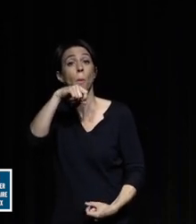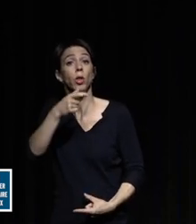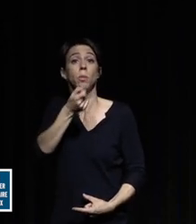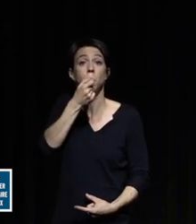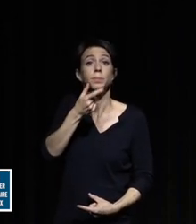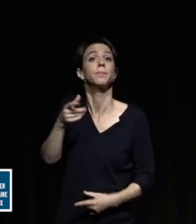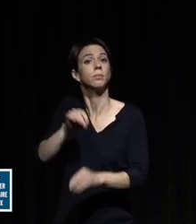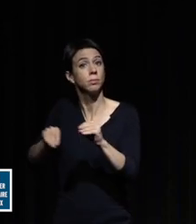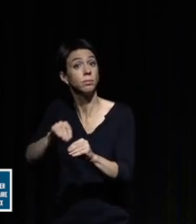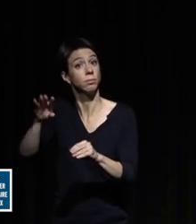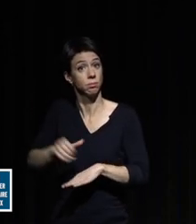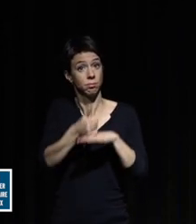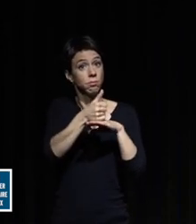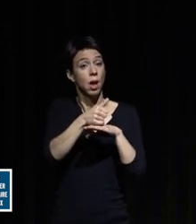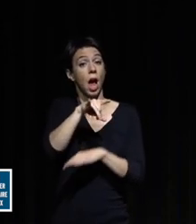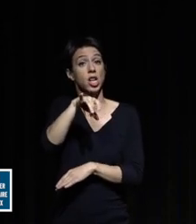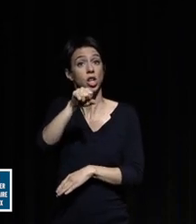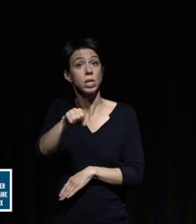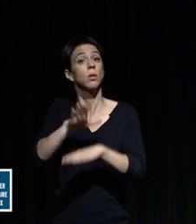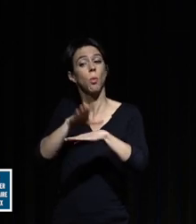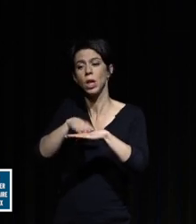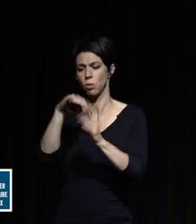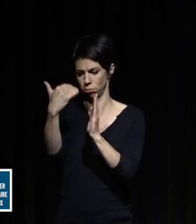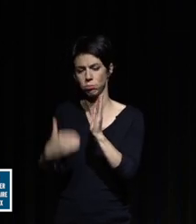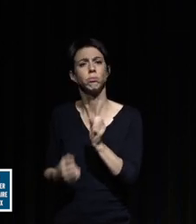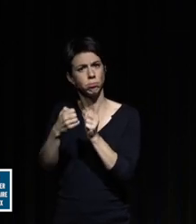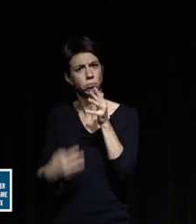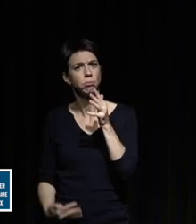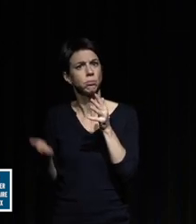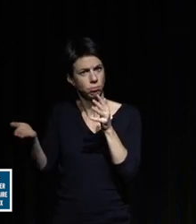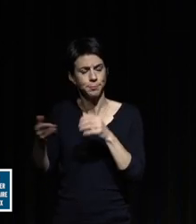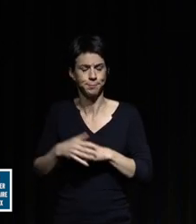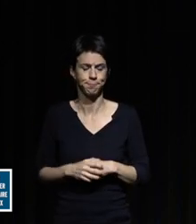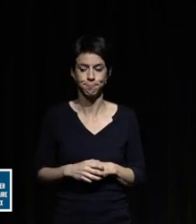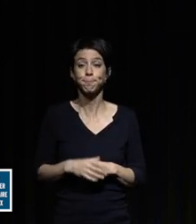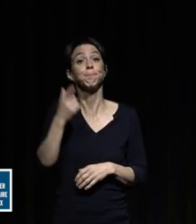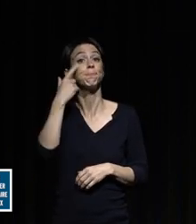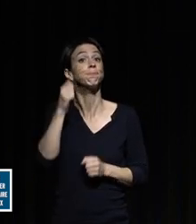recommandations has vous vous voyez que il ya deux médicaments de première intention qui sont